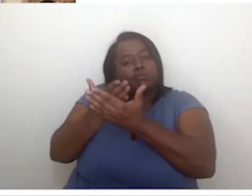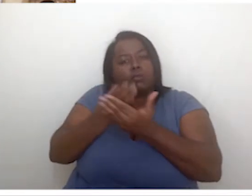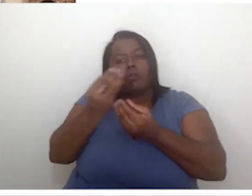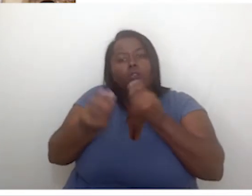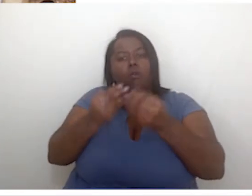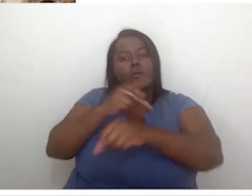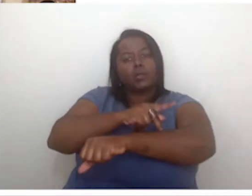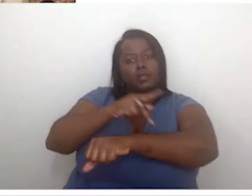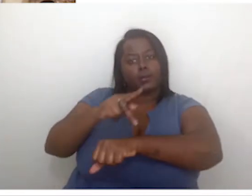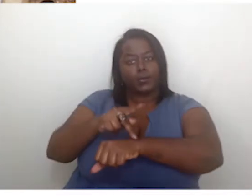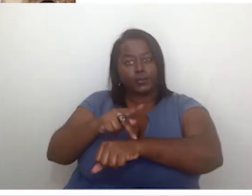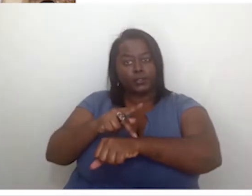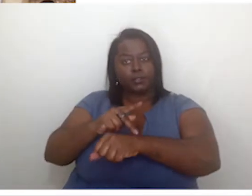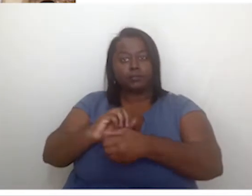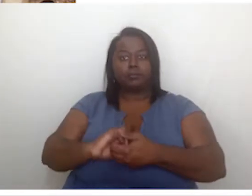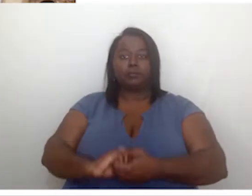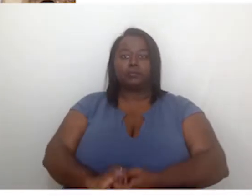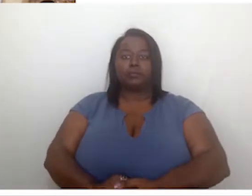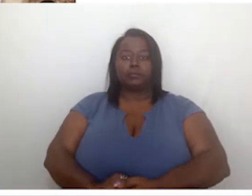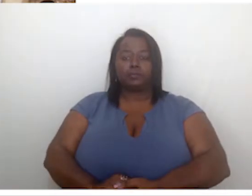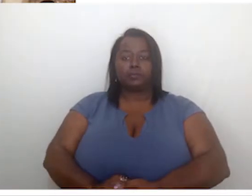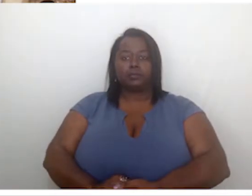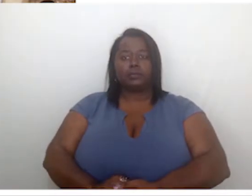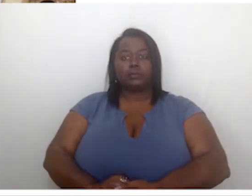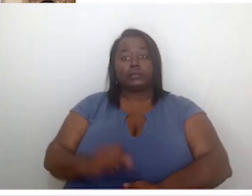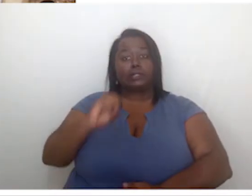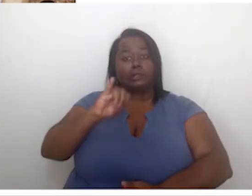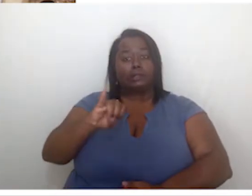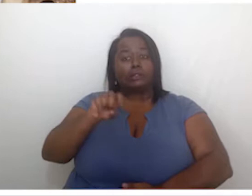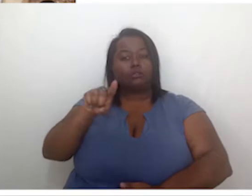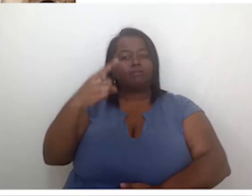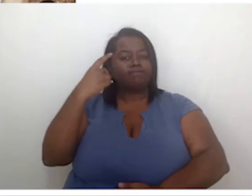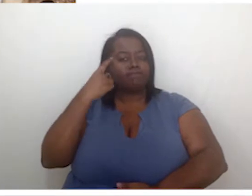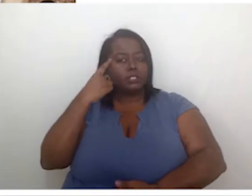Si yo pienso en un programa de entrenamiento de profesores,